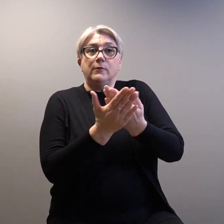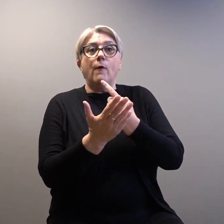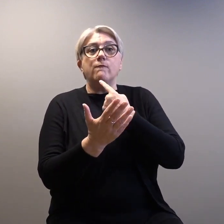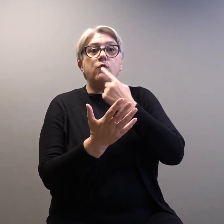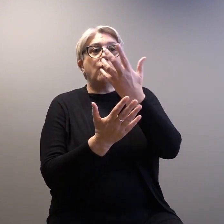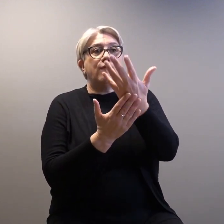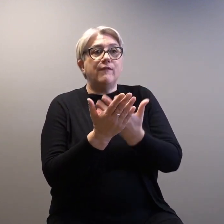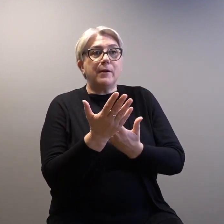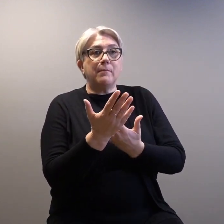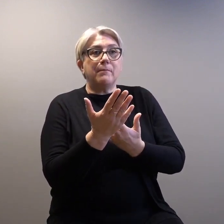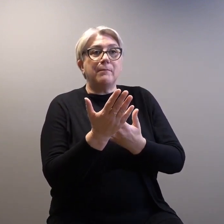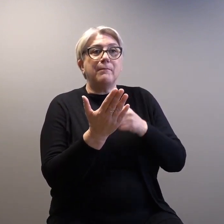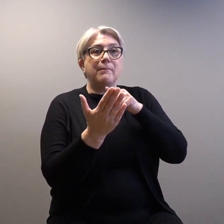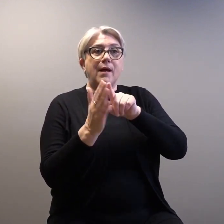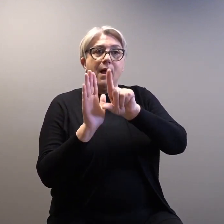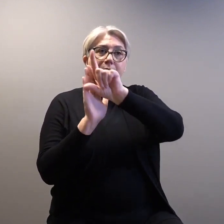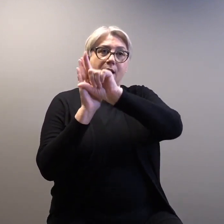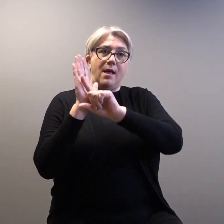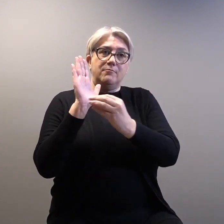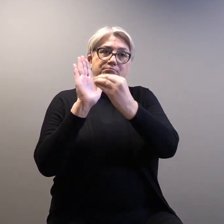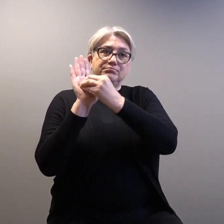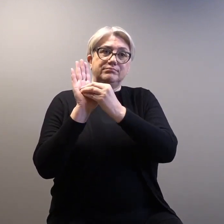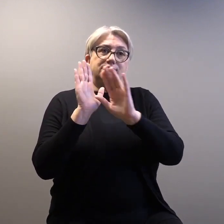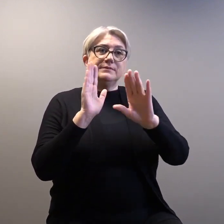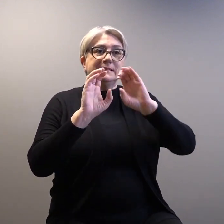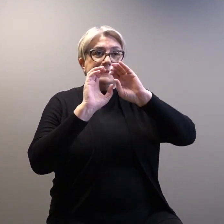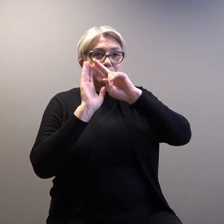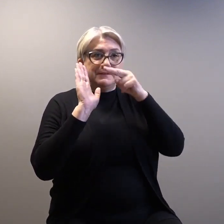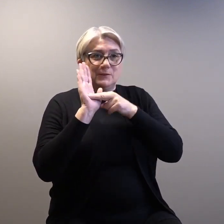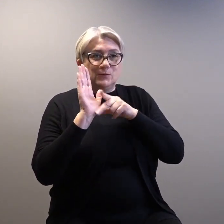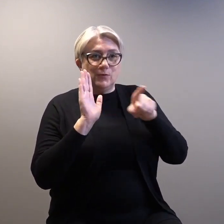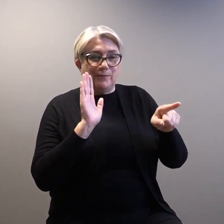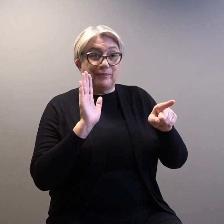sem lagði fram frumvarp til laga um Samskiptamiðstöð.